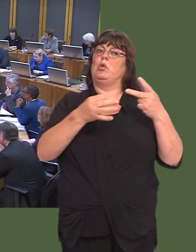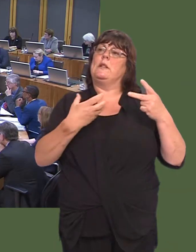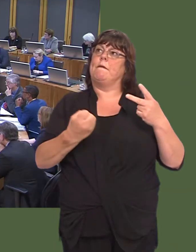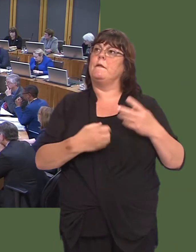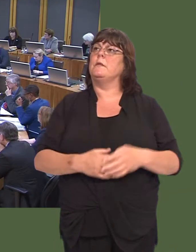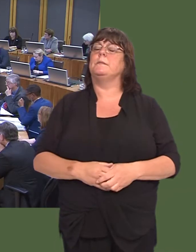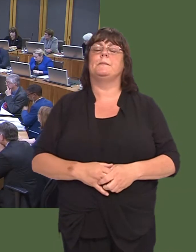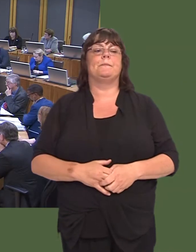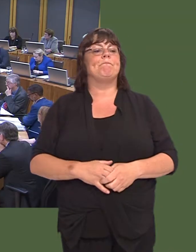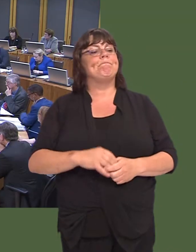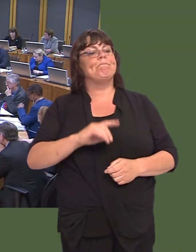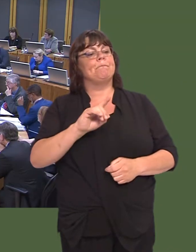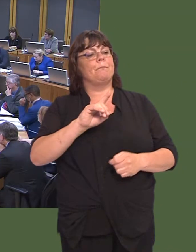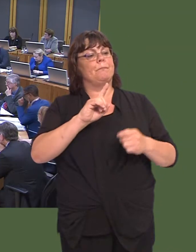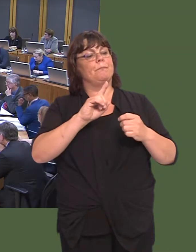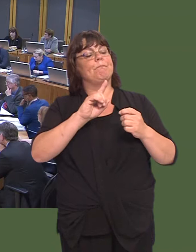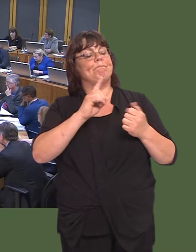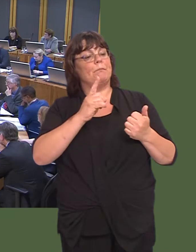yw sicrhau bod mwy o ganghennau actif oír Urdd.